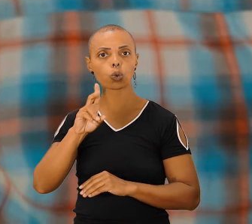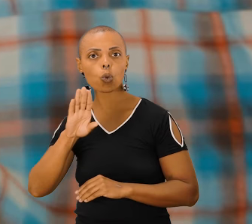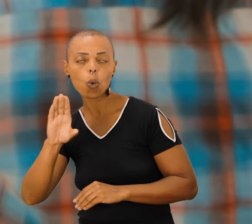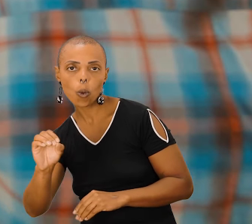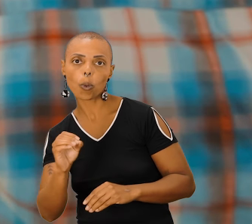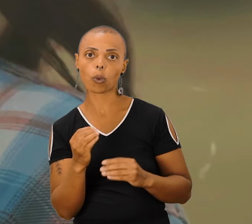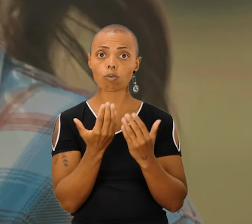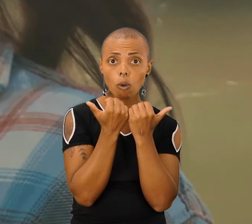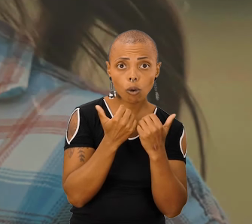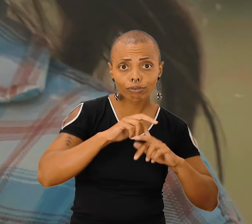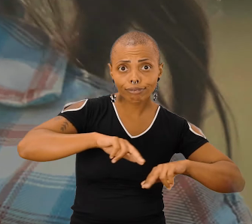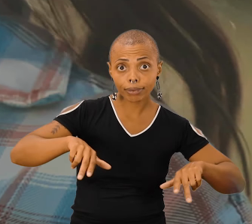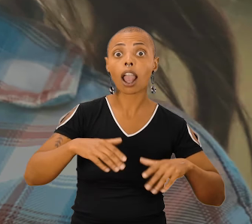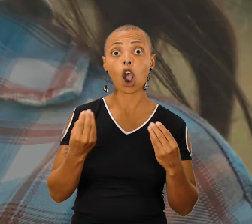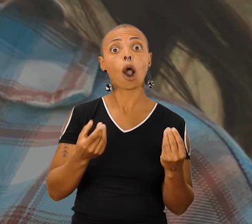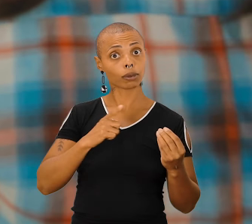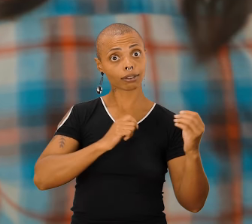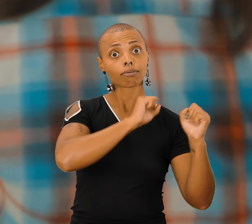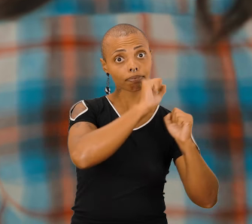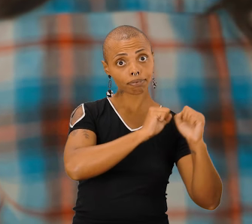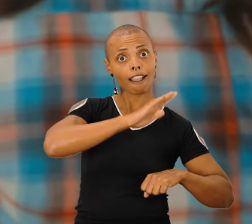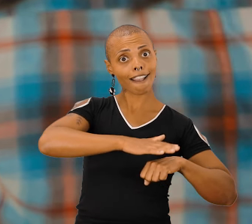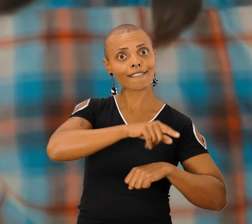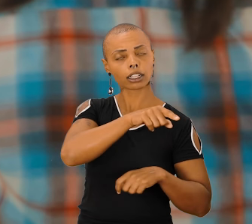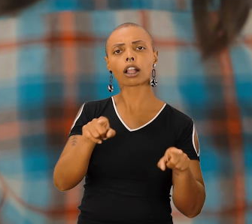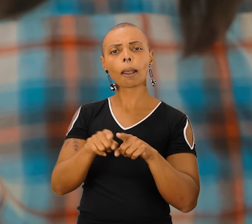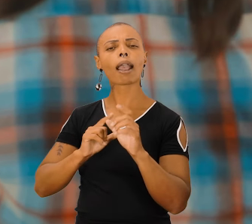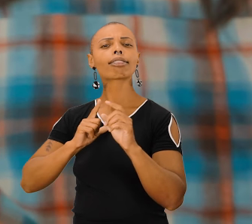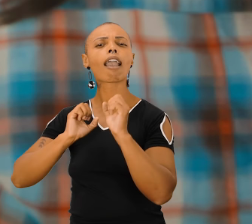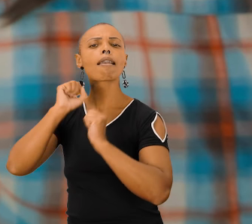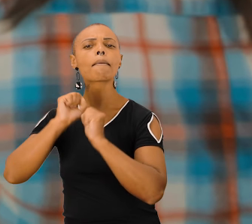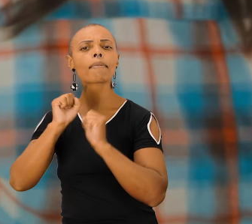Temos também as indústrias que fazem aquelas máquinas maneiras, que são usadas para ajudar aí na fazenda,